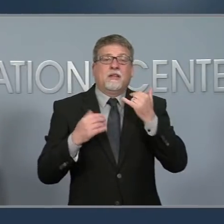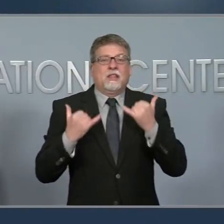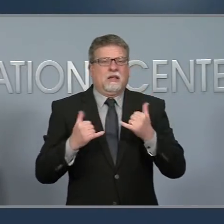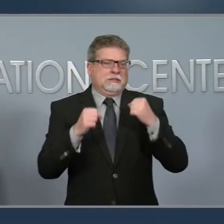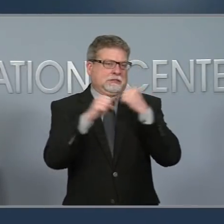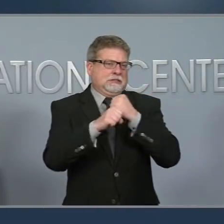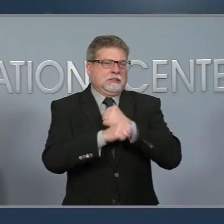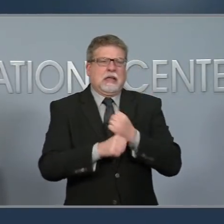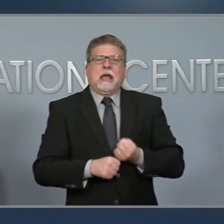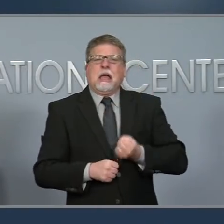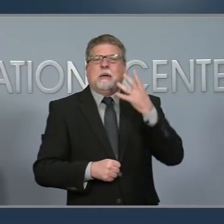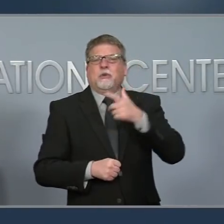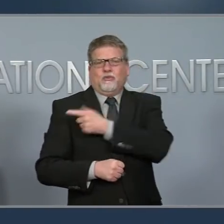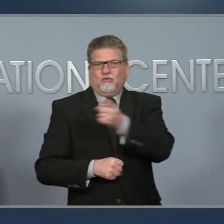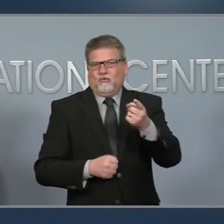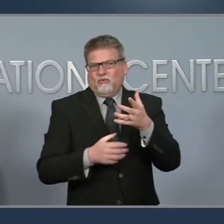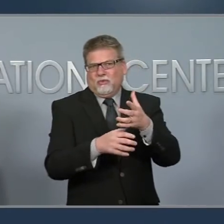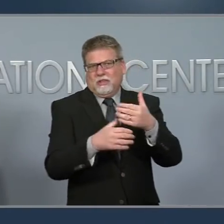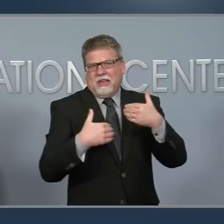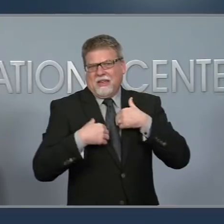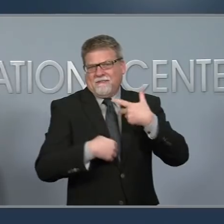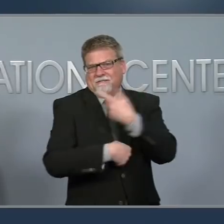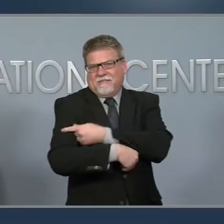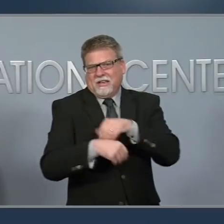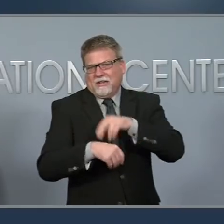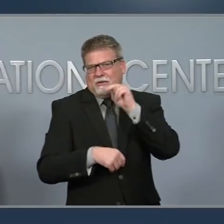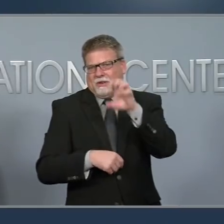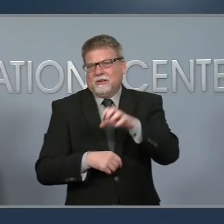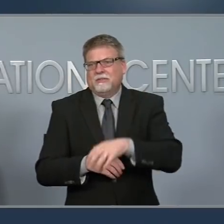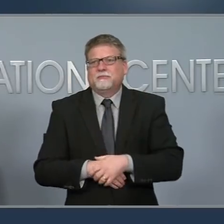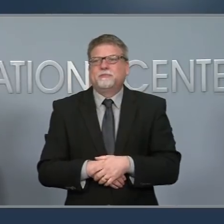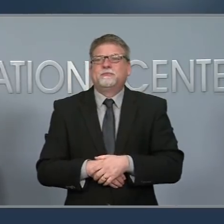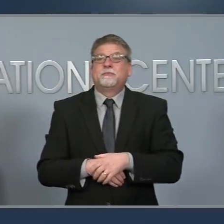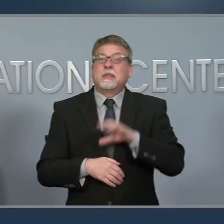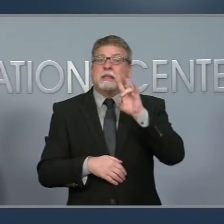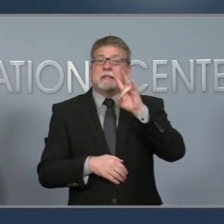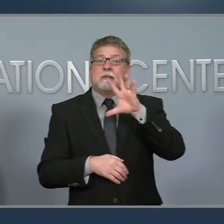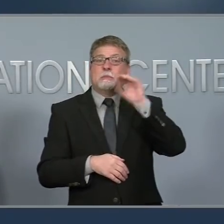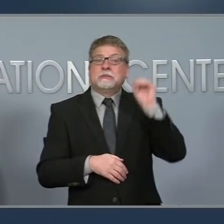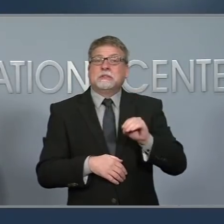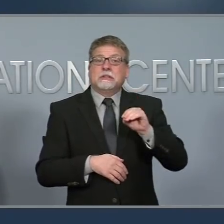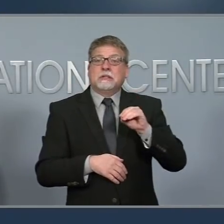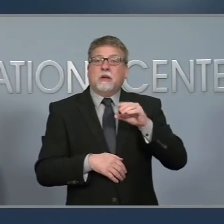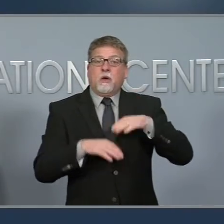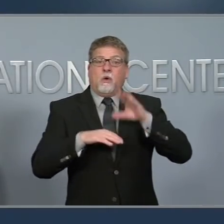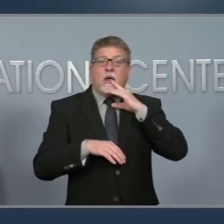cuidado intensivo. Continúan siendo las personas que no se